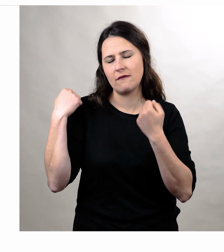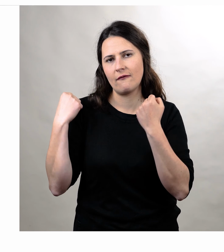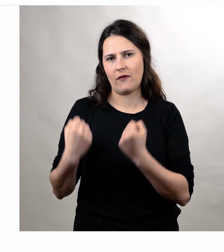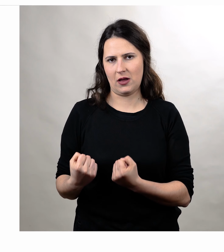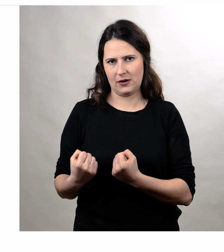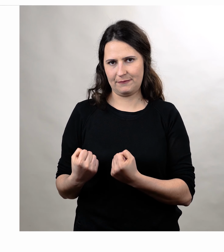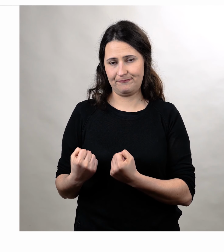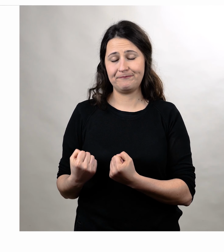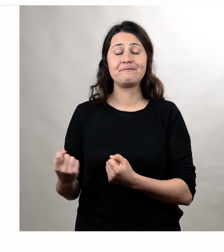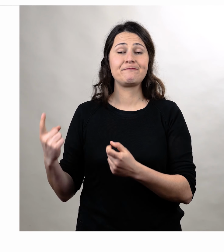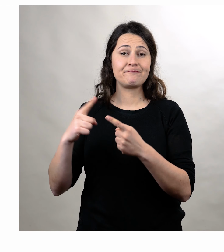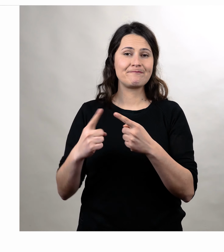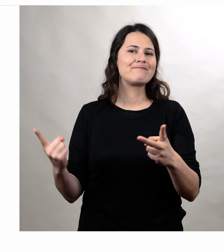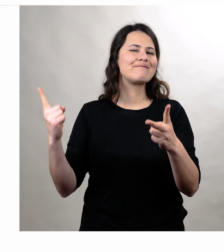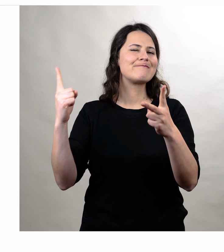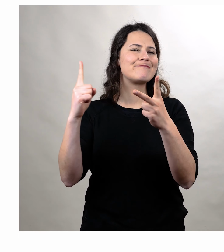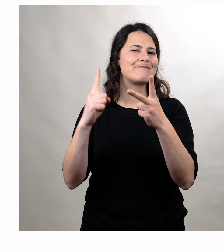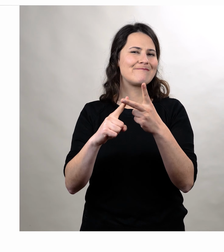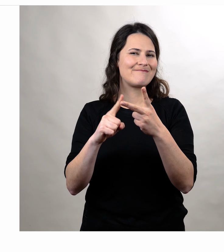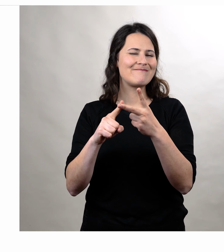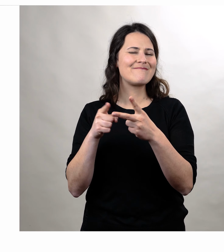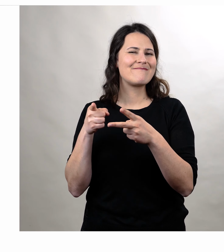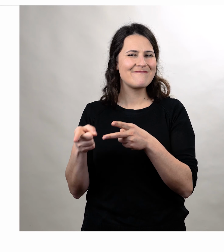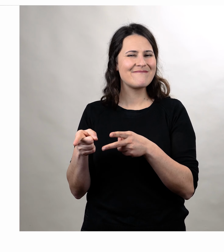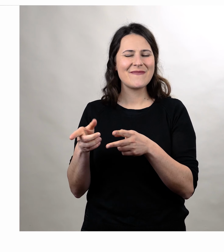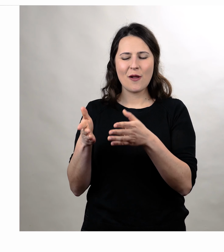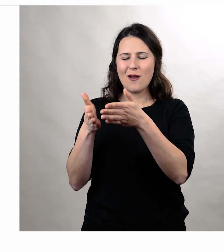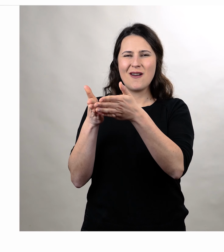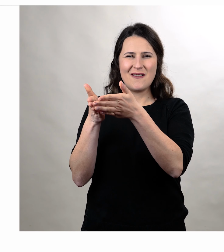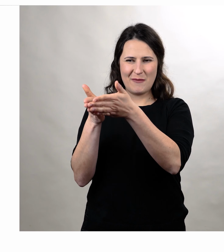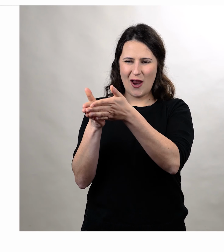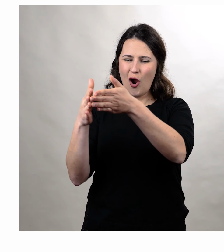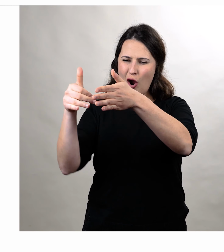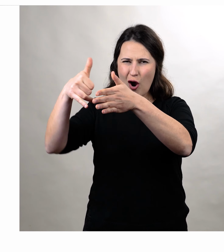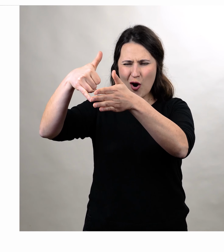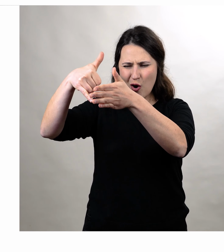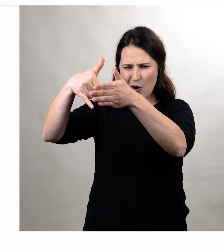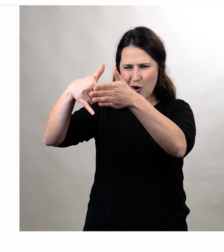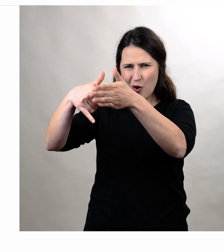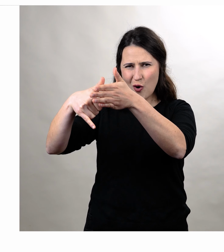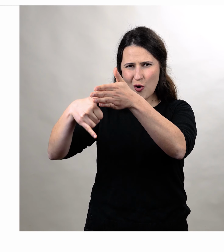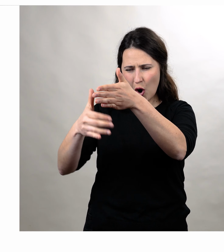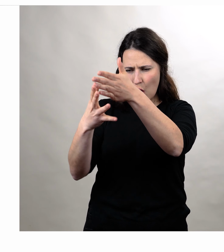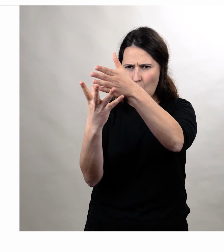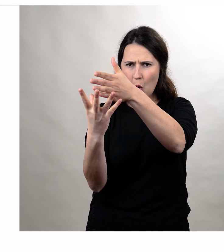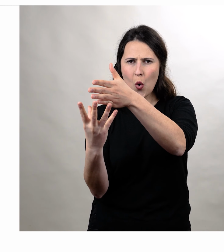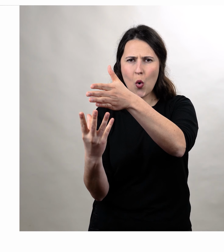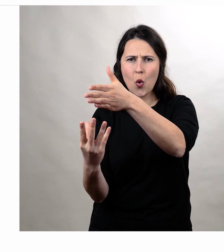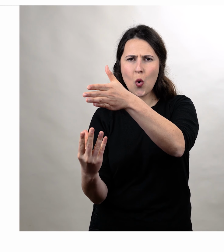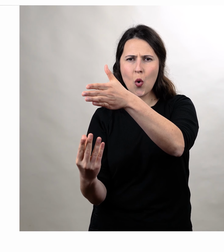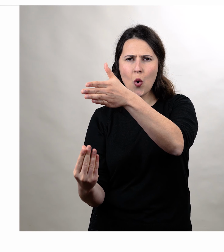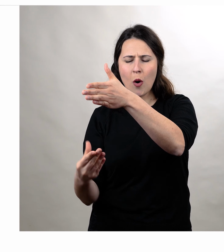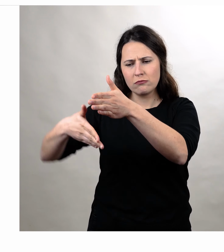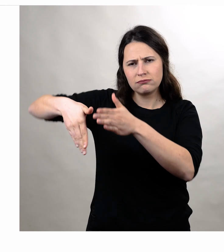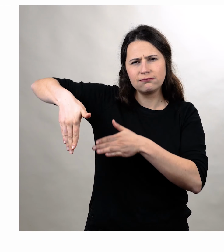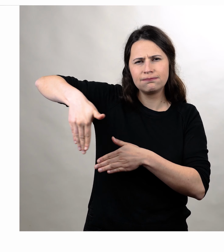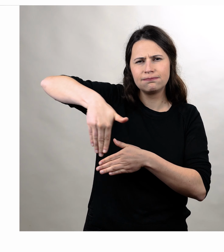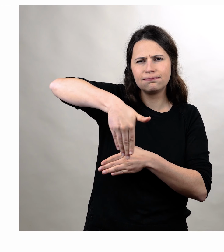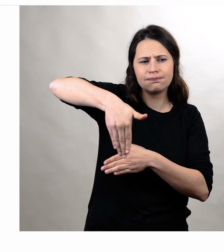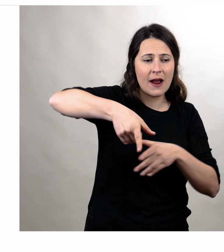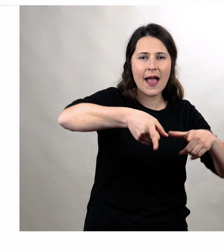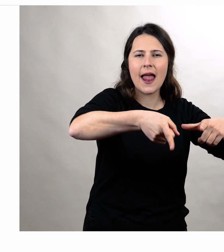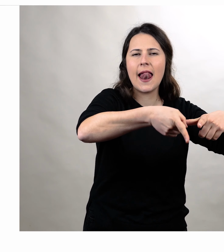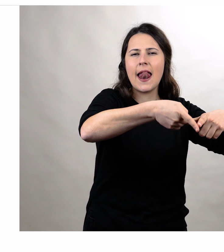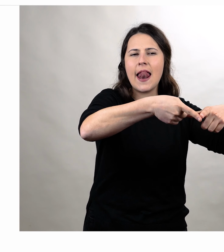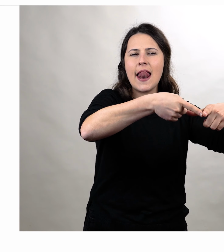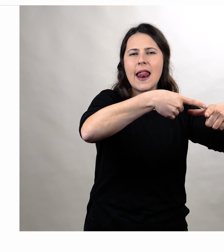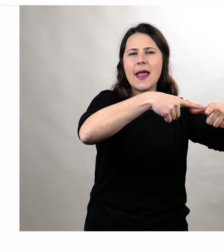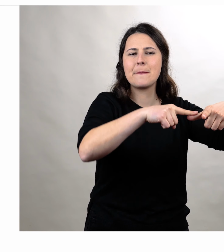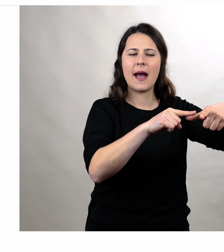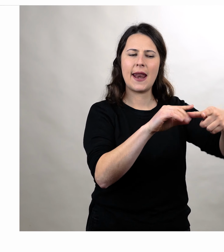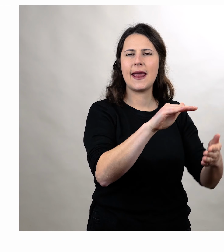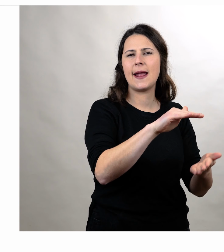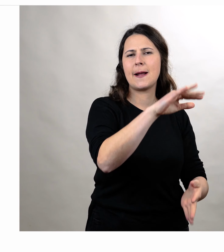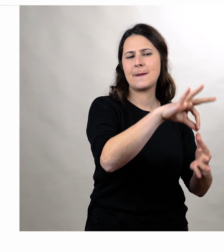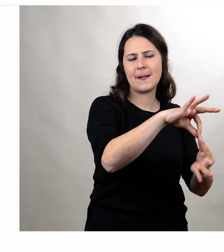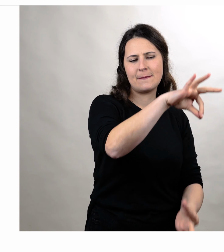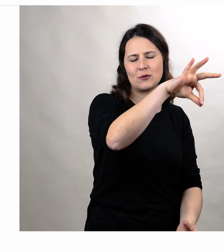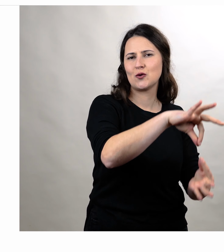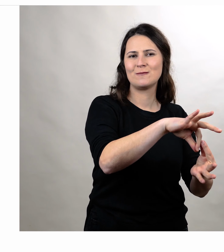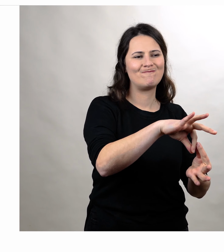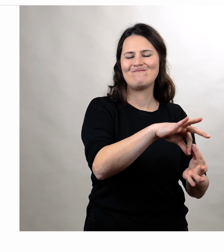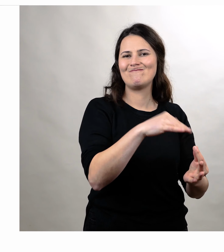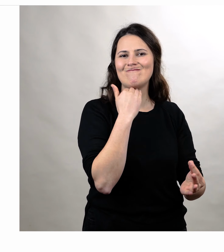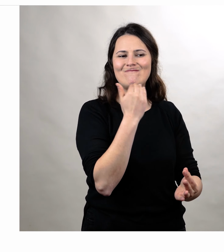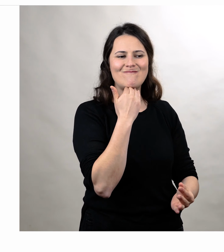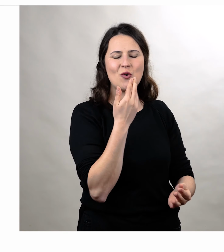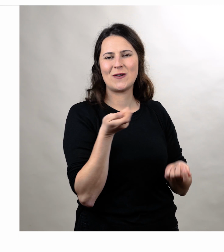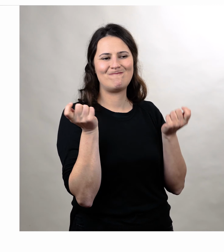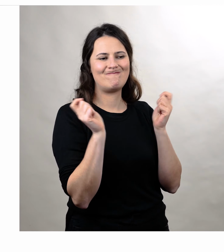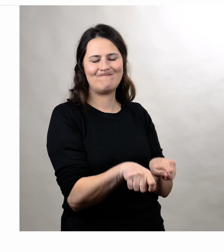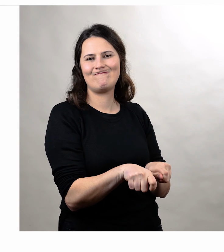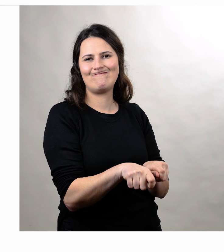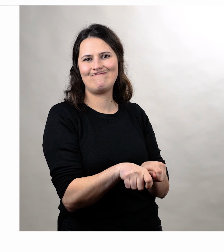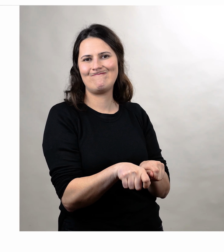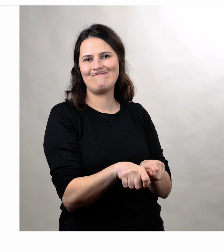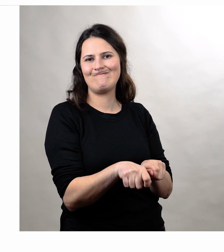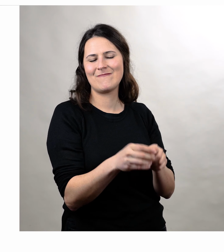Απ’ την άλλη, το βύθισμά τους σε μεγάλο βάθος κάτω από την επιφάνεια της θάλασσας τα εμπόδιζε να εισέλθουν σε ρηχά λιμάνια.